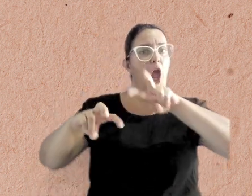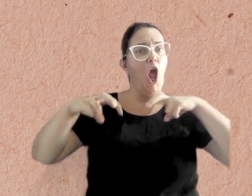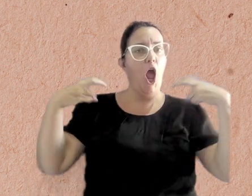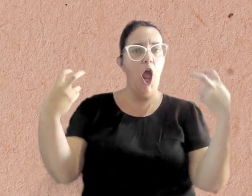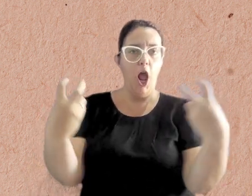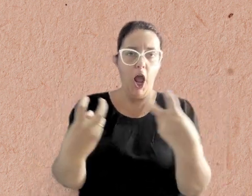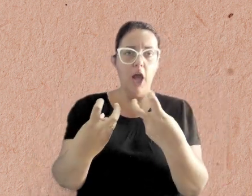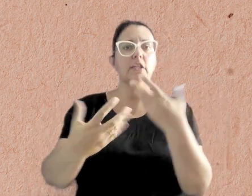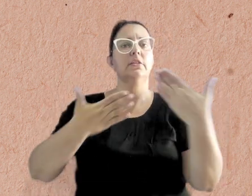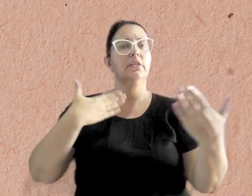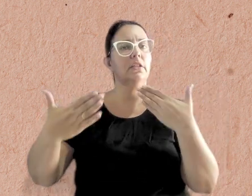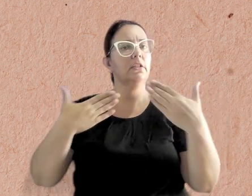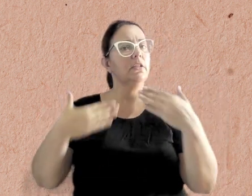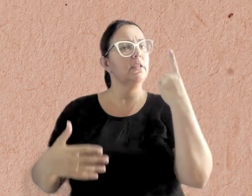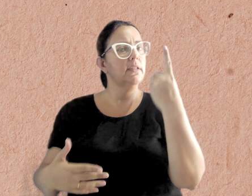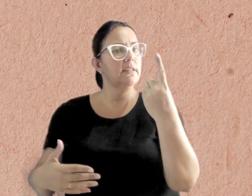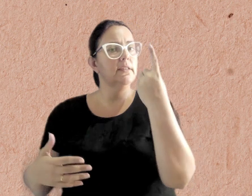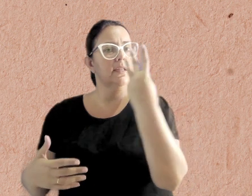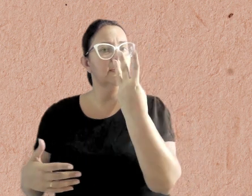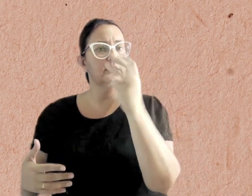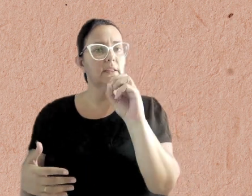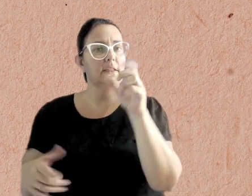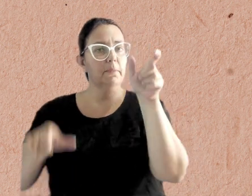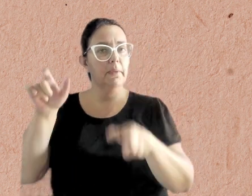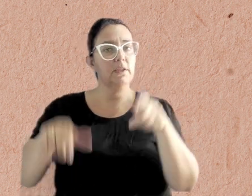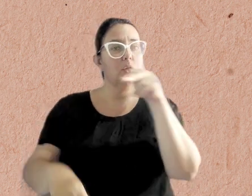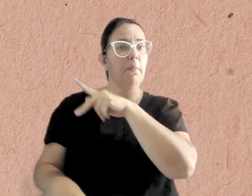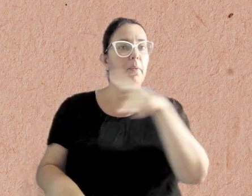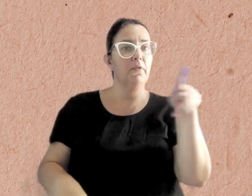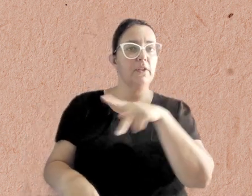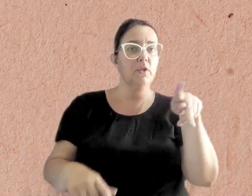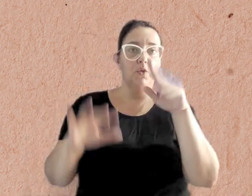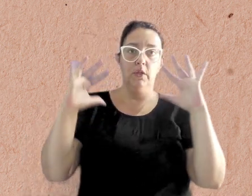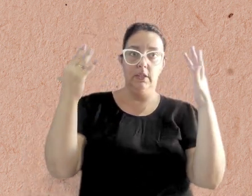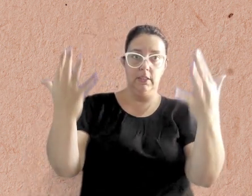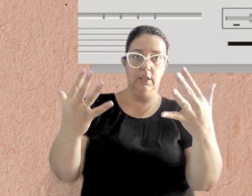roda de conversa com cerca de 130 educadores e educadoras ambientais;